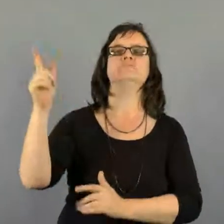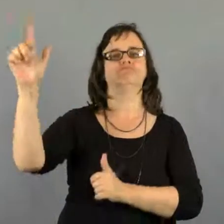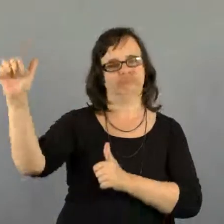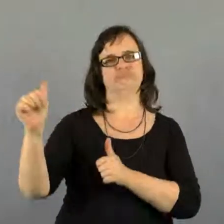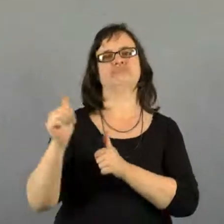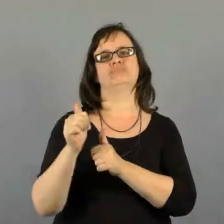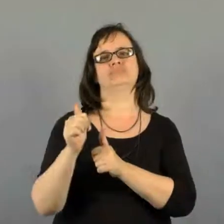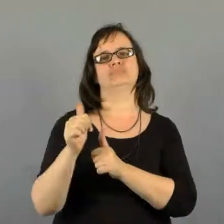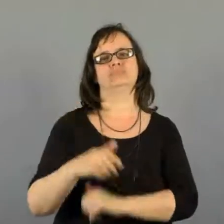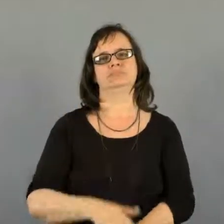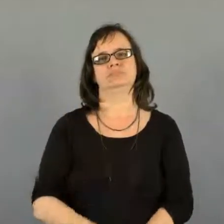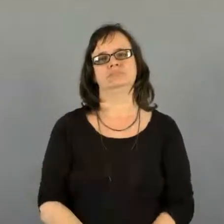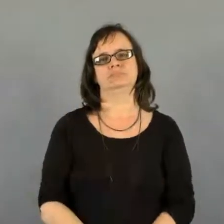Dann begleitet Jesus uns